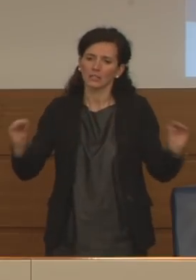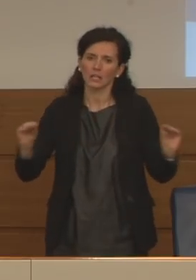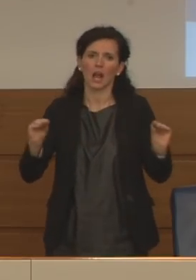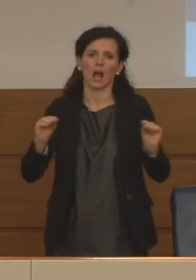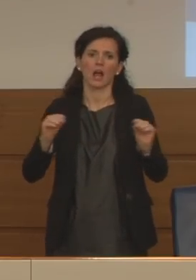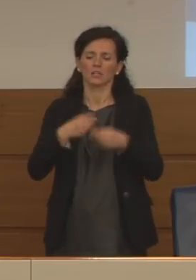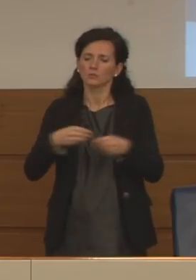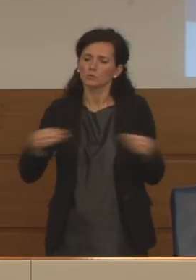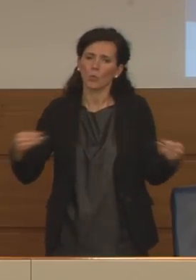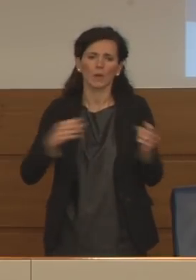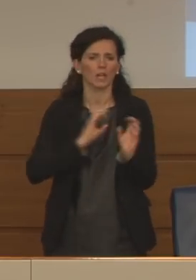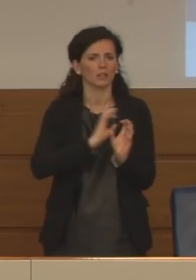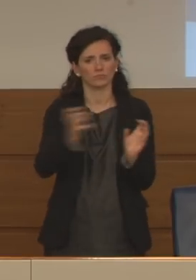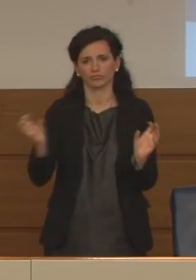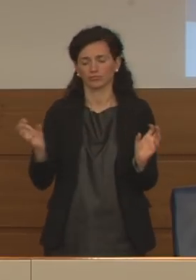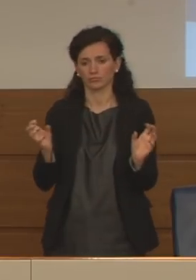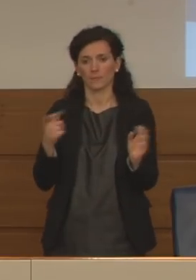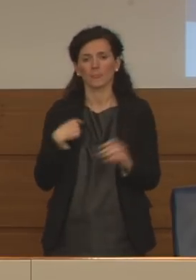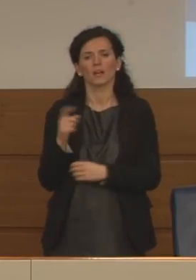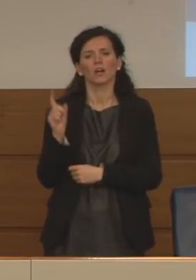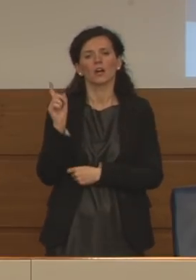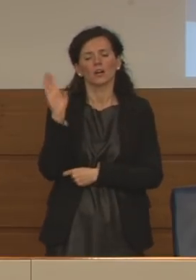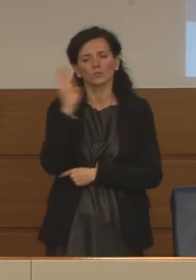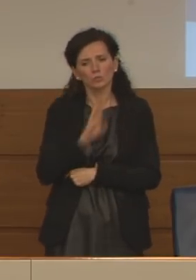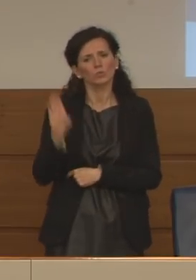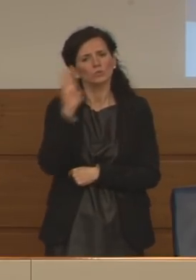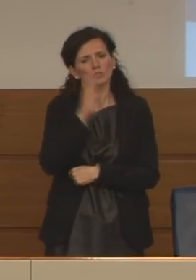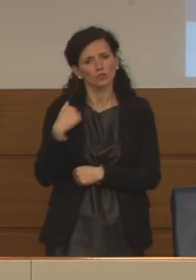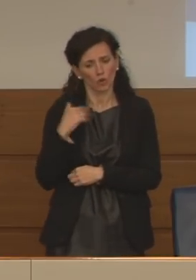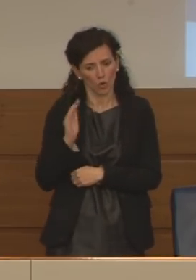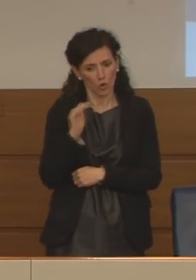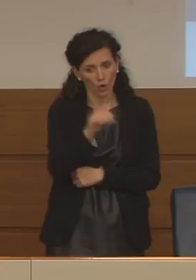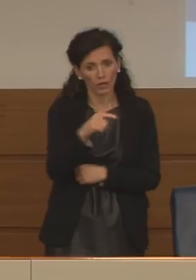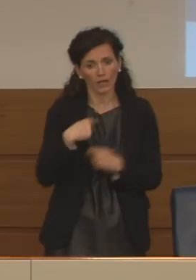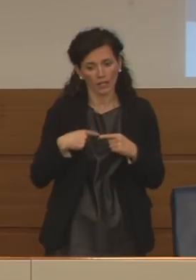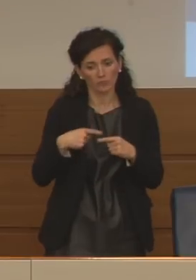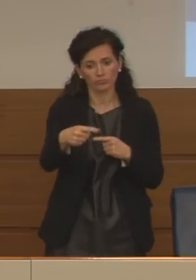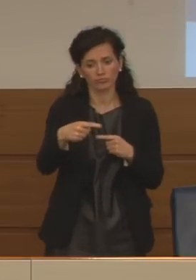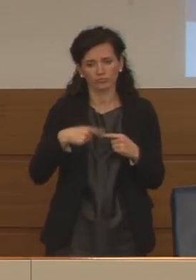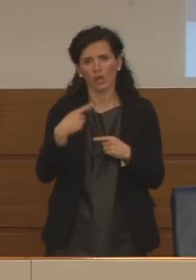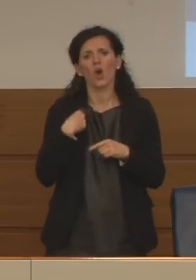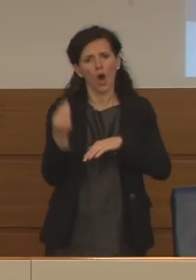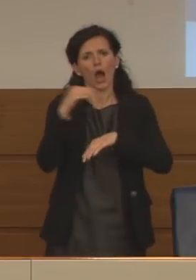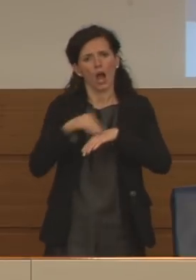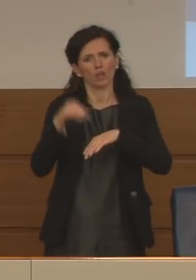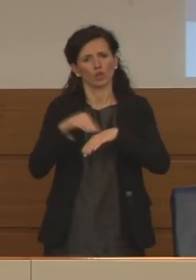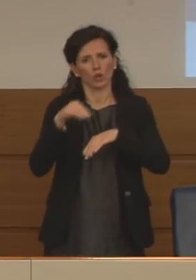E ogni giorno vi aggiorneremo su questa corsa che stiamo facendo tutti insieme